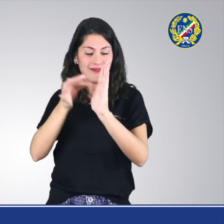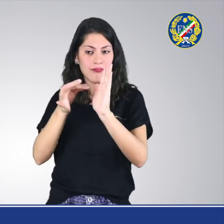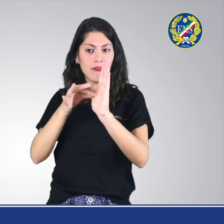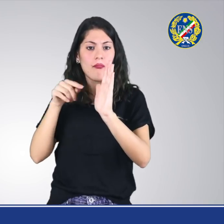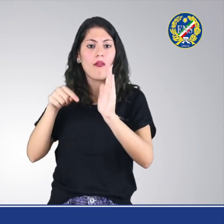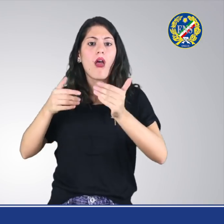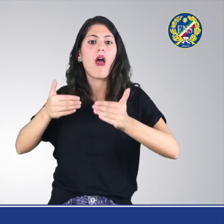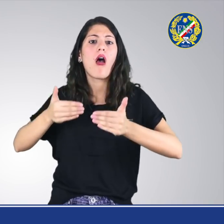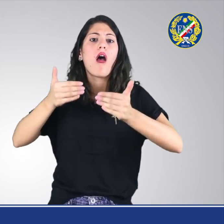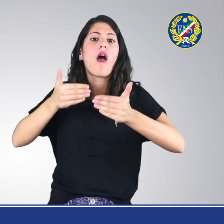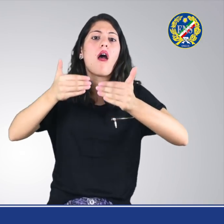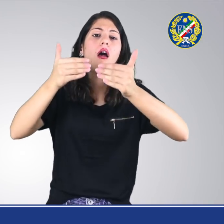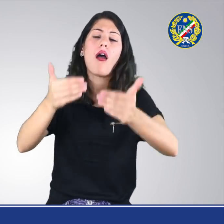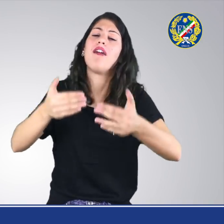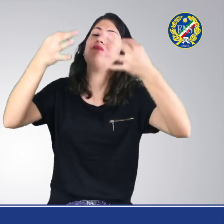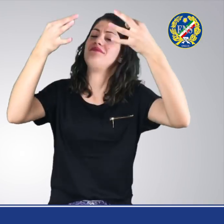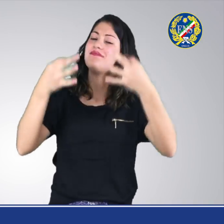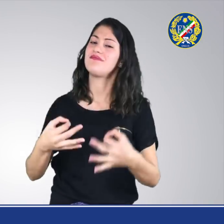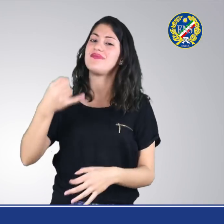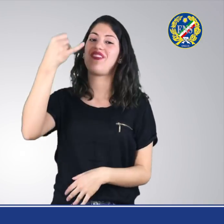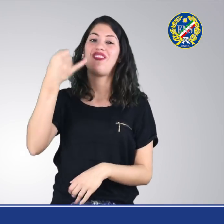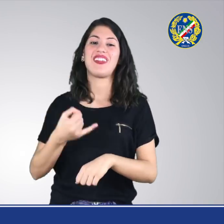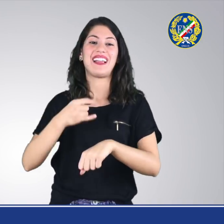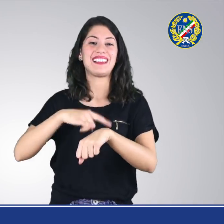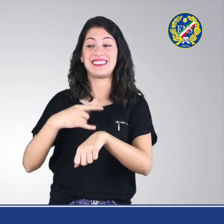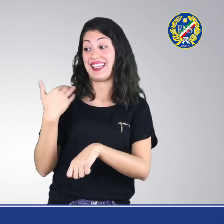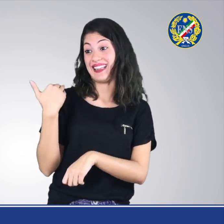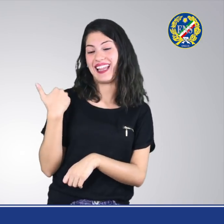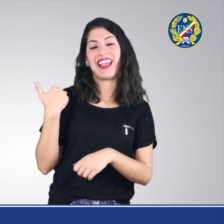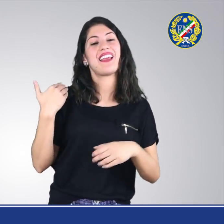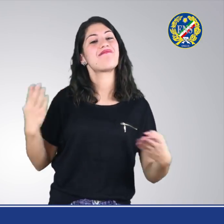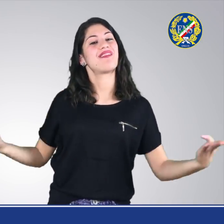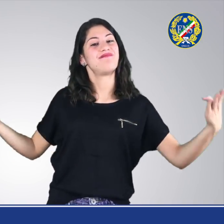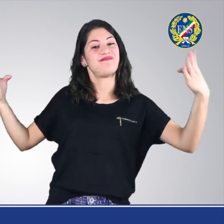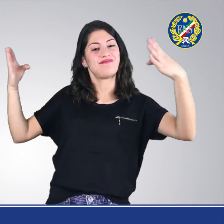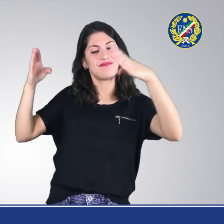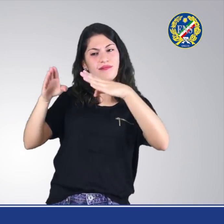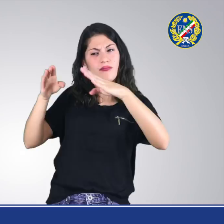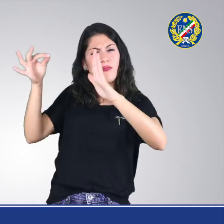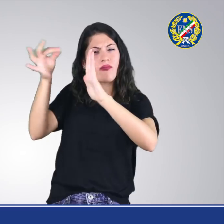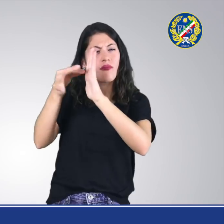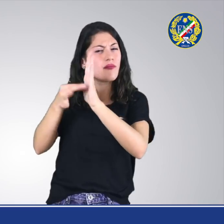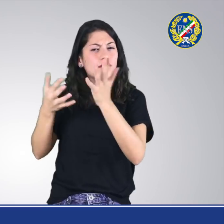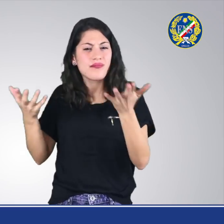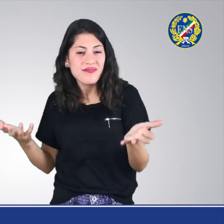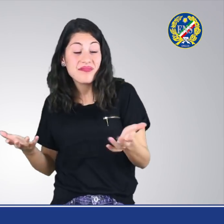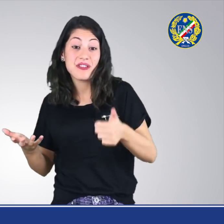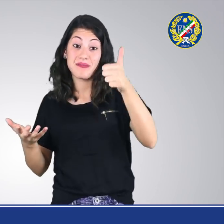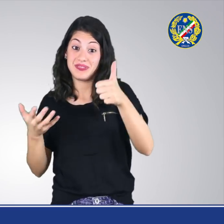gli incontri riprenderanno a fine agosto con l'intenzione di chiudere il negoziato entro fine settembre